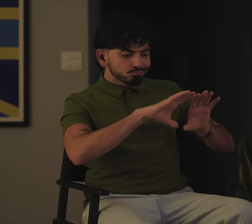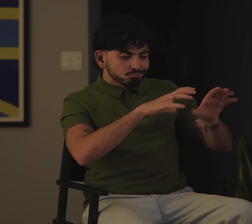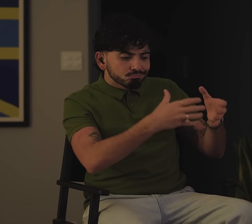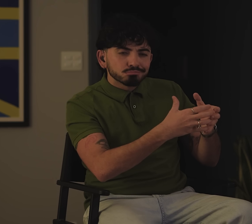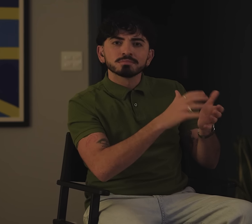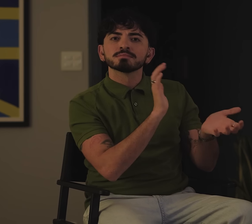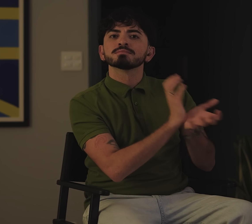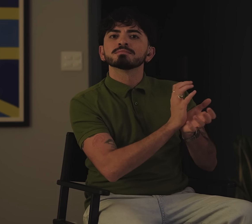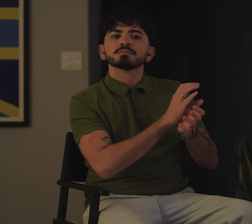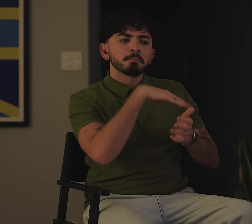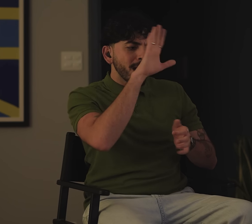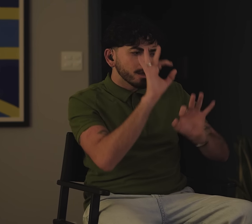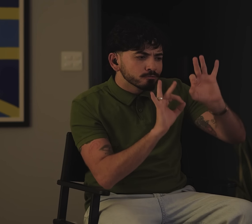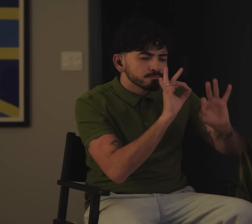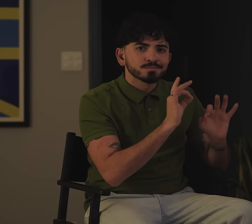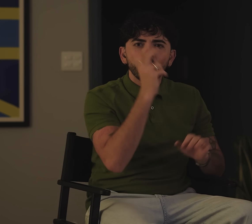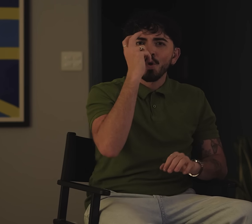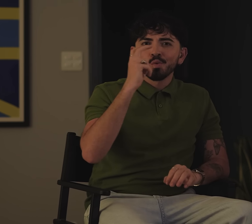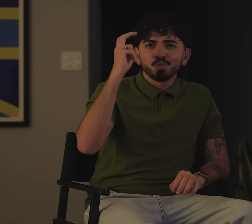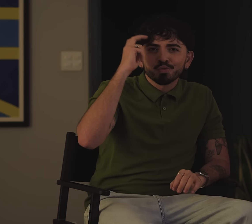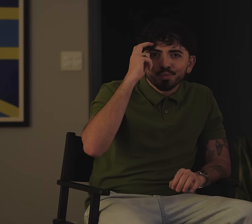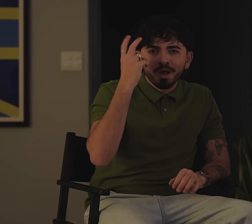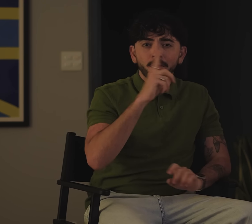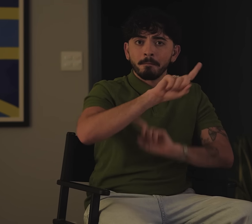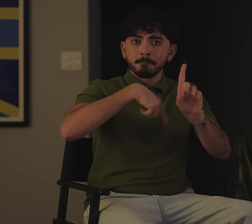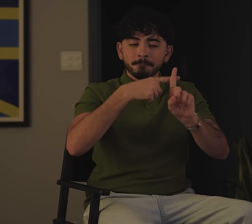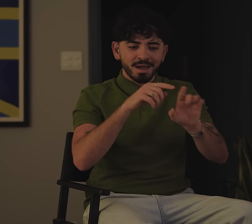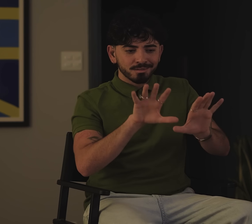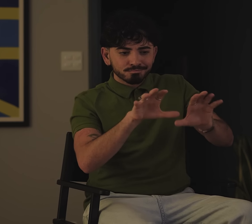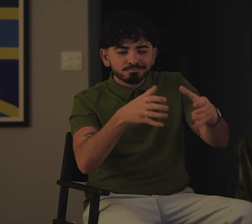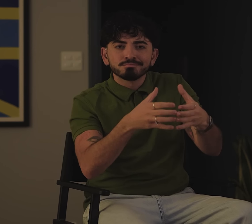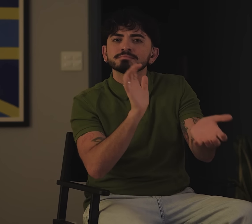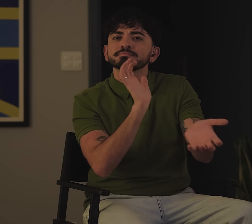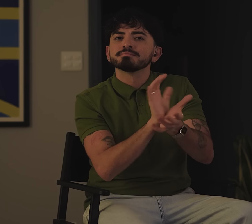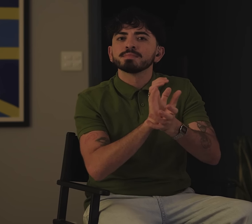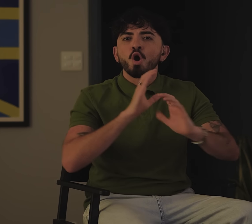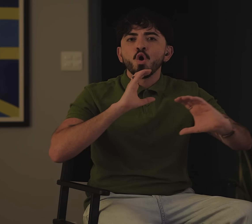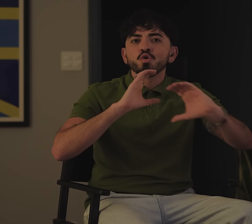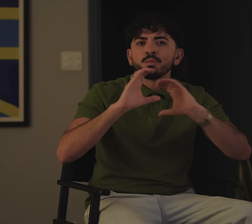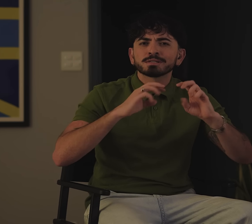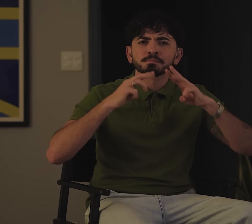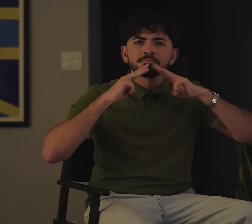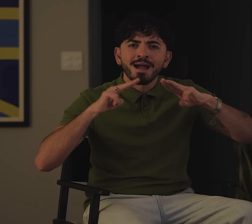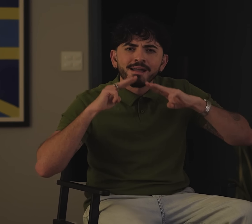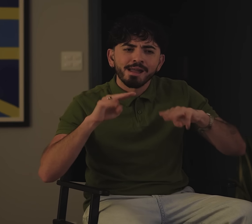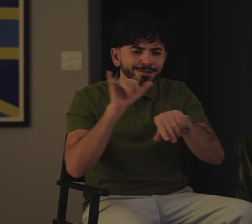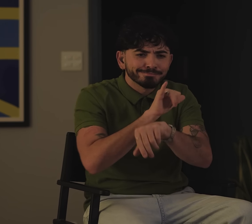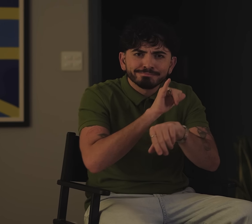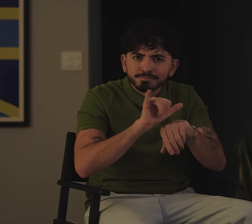Inclusive, temos o time de Cultura, o time de Comunicação e Marketing,